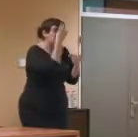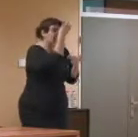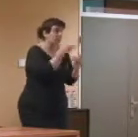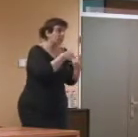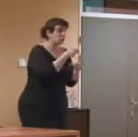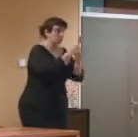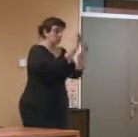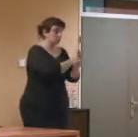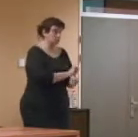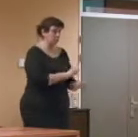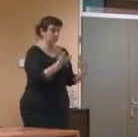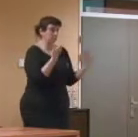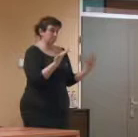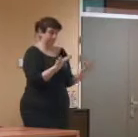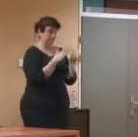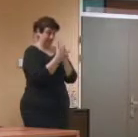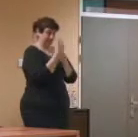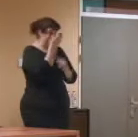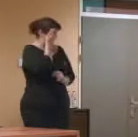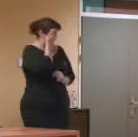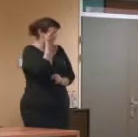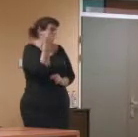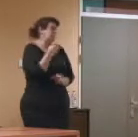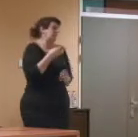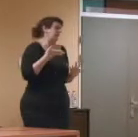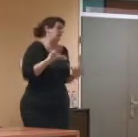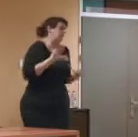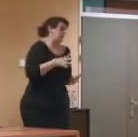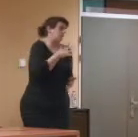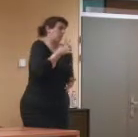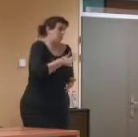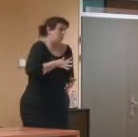El caso de Fabra nace por un problema familiar,